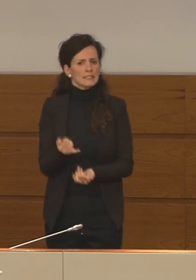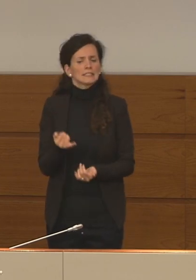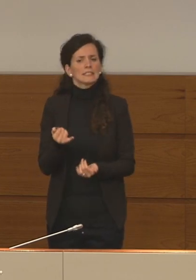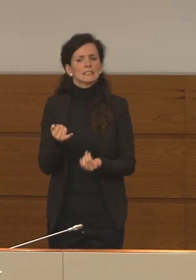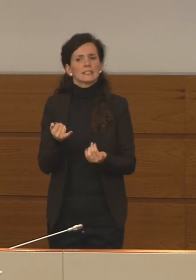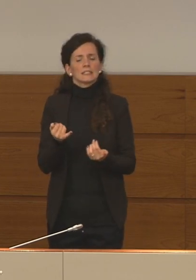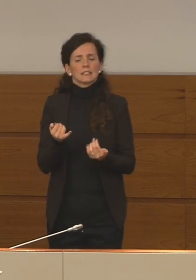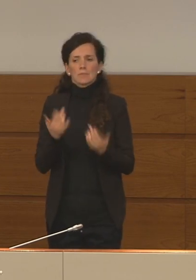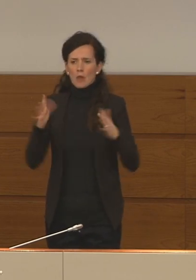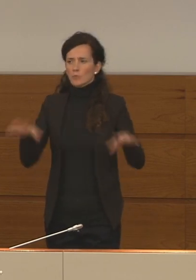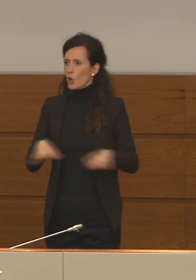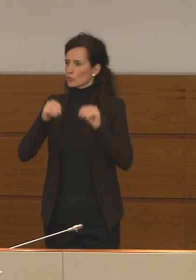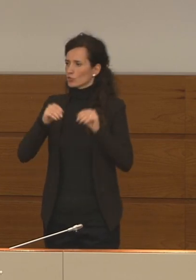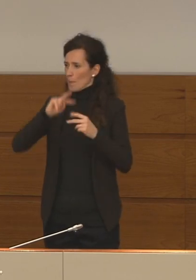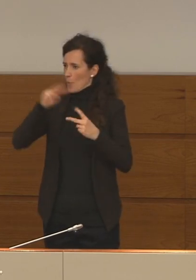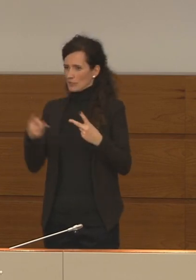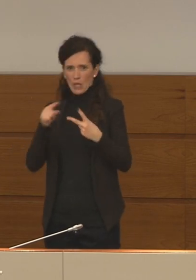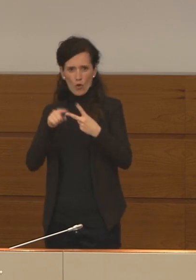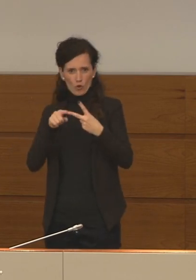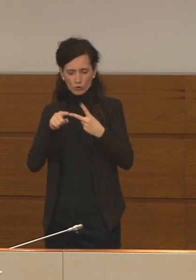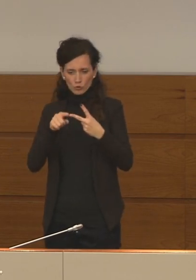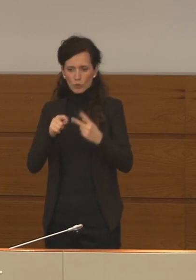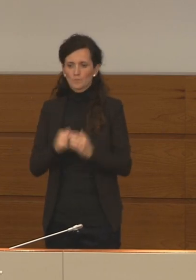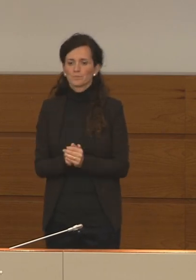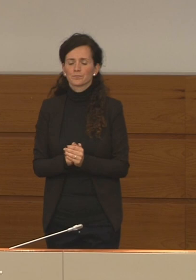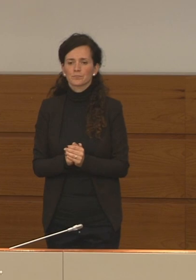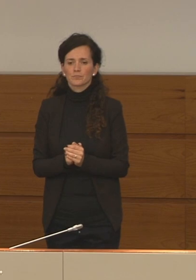È evidente che ieri avevamo